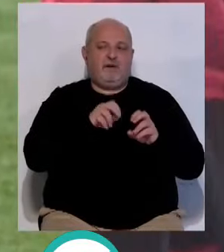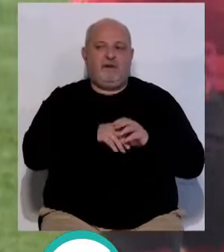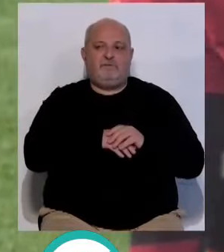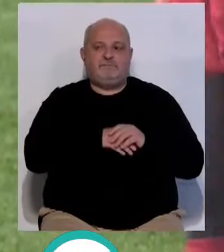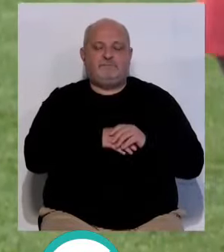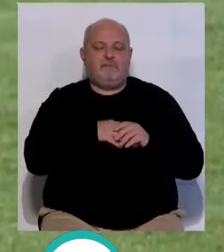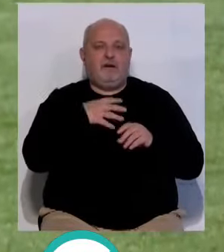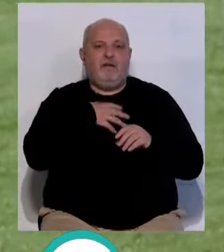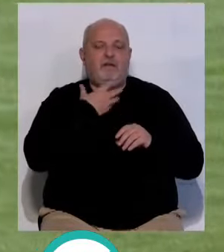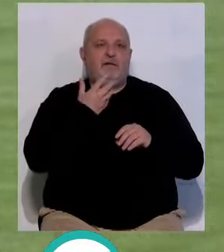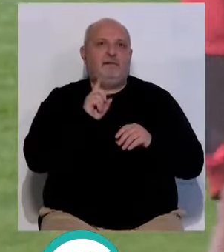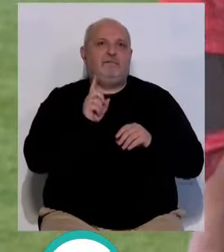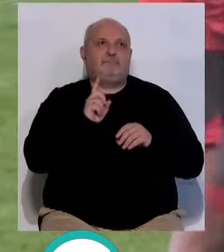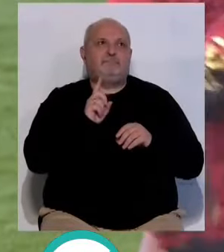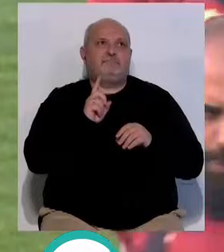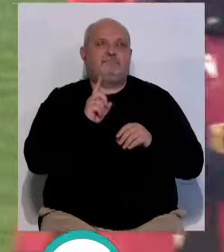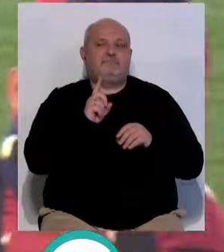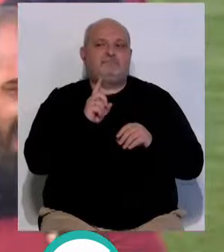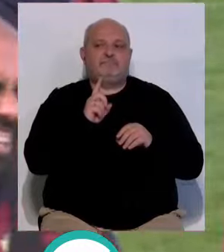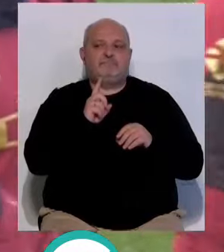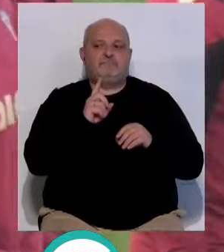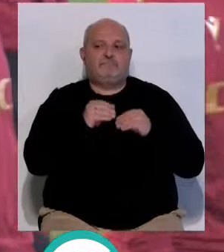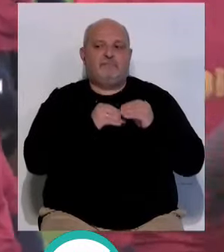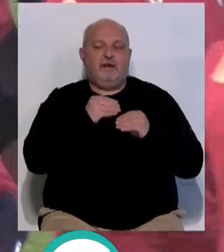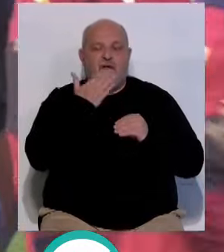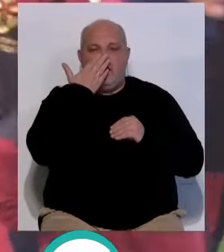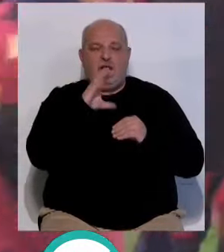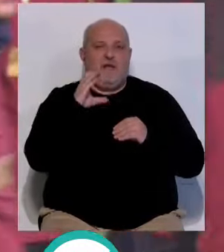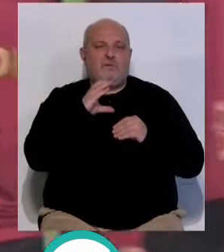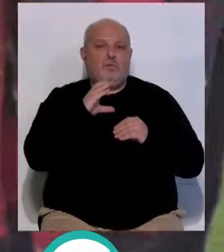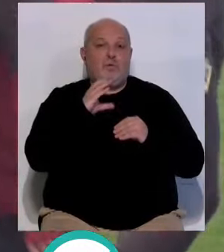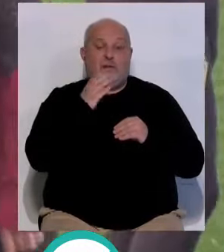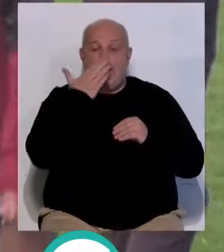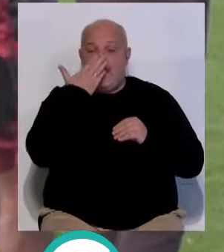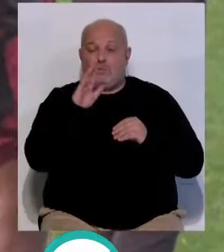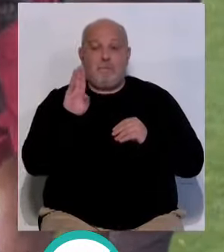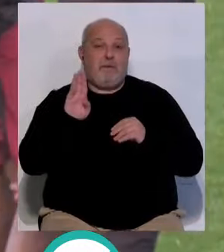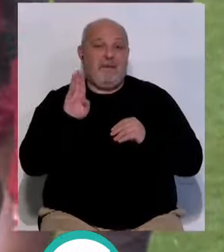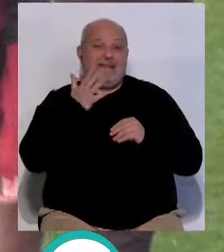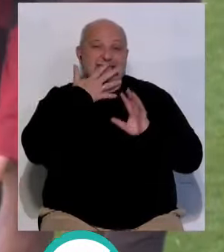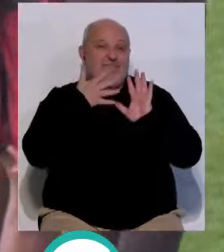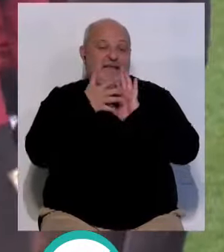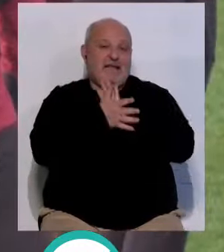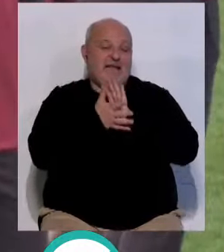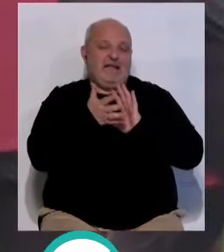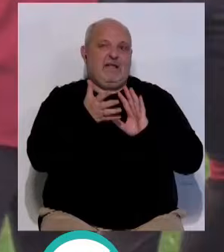que no puedes Si tienes actitud con c pero la actitud con p eso no se puede eso no se puede